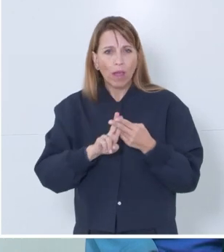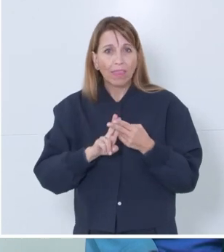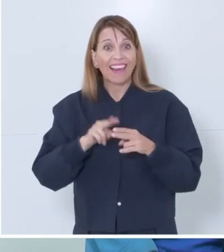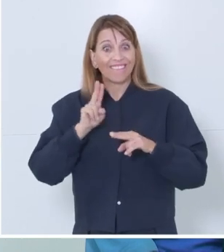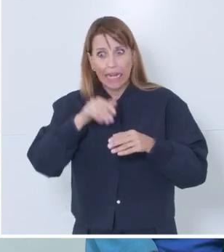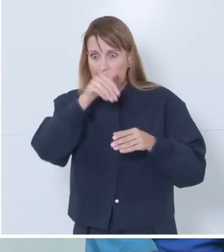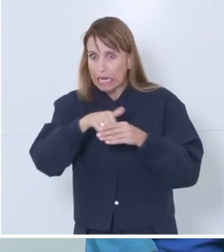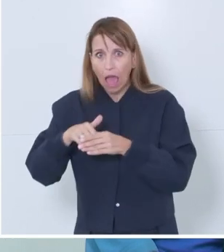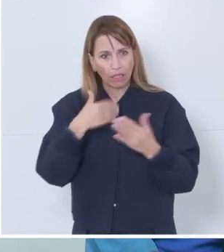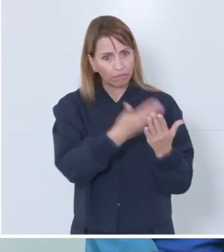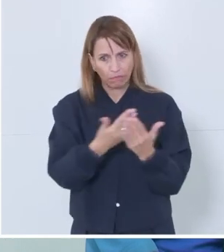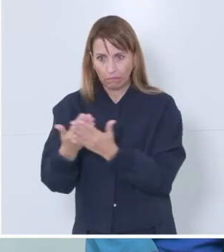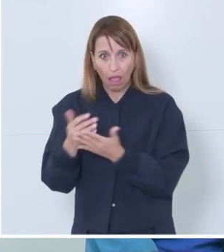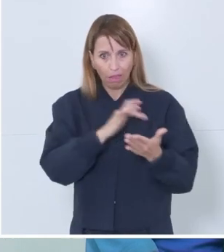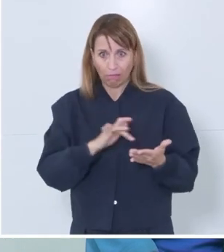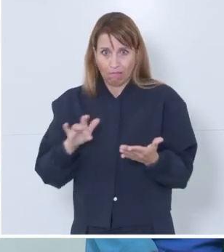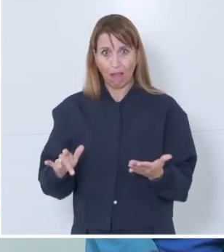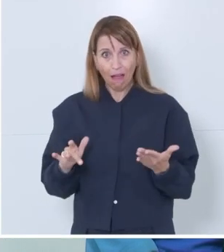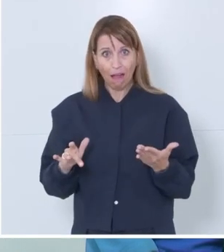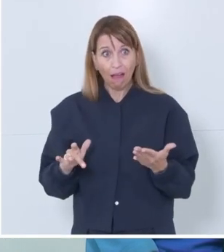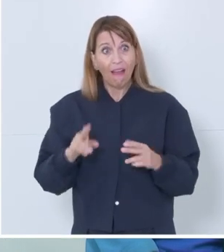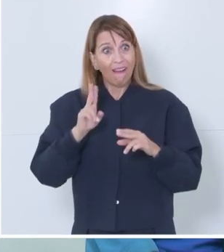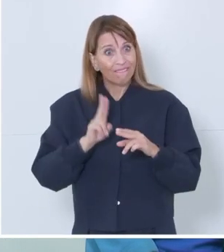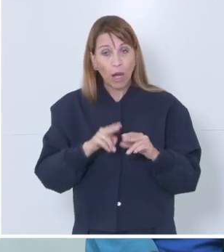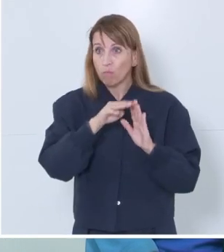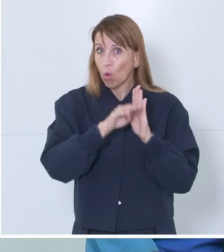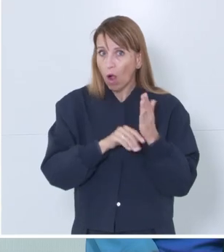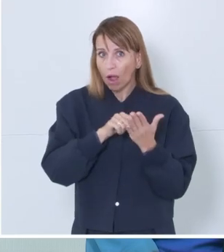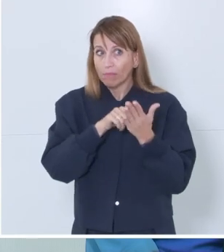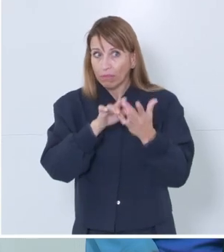eine Koalition intensiv verhandelt, wenn ein Regierungsprogramm vorliegt. In der Phase